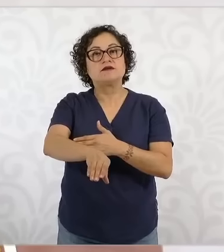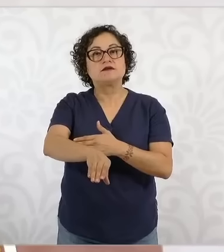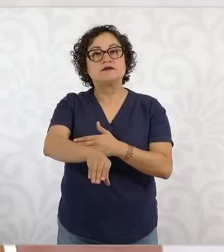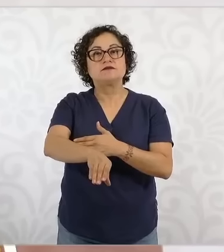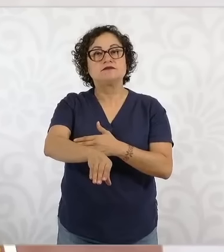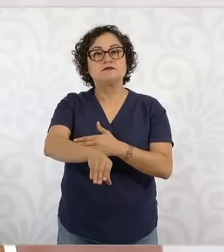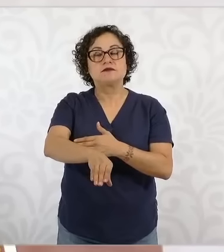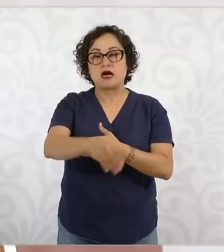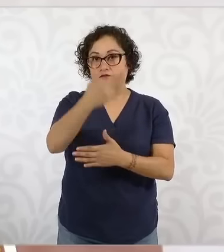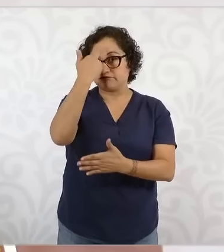haciendo operaciones